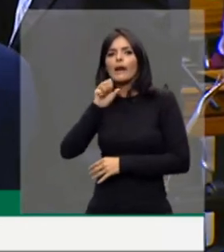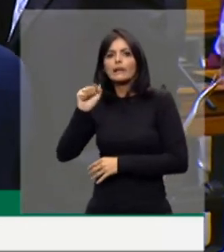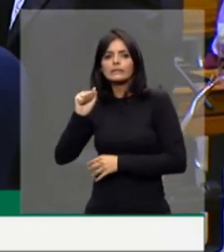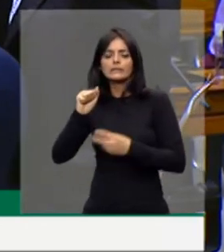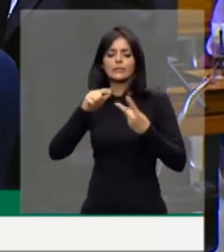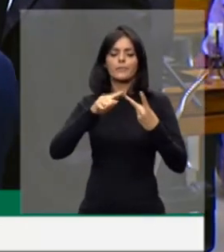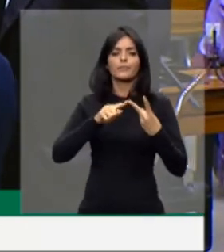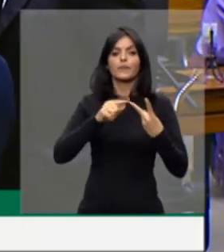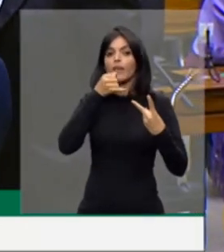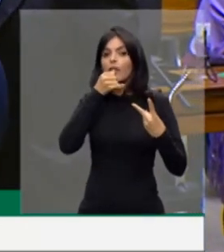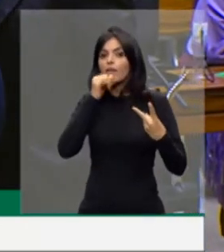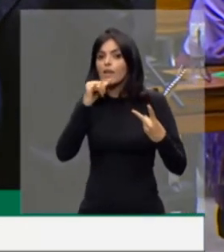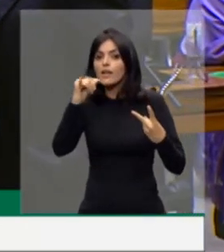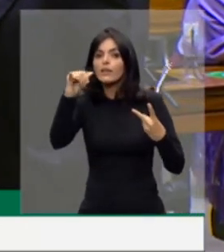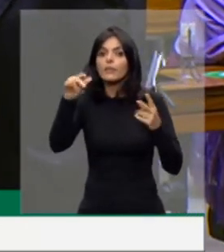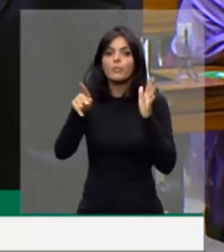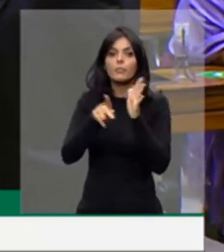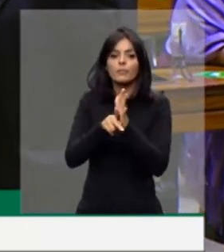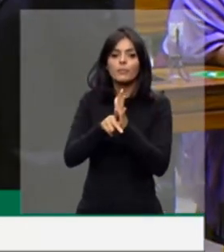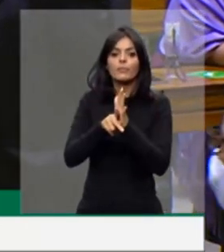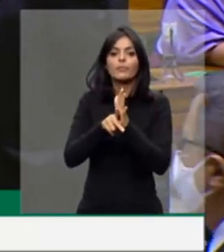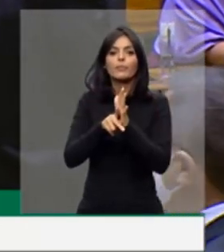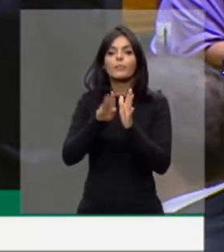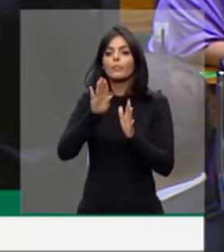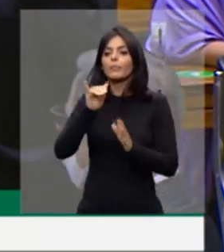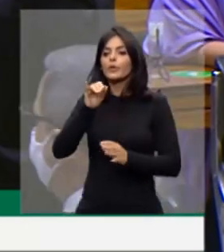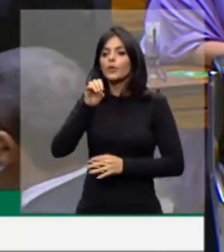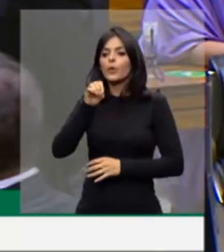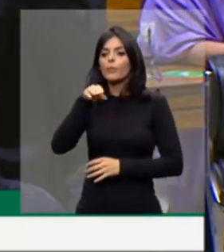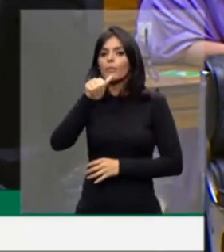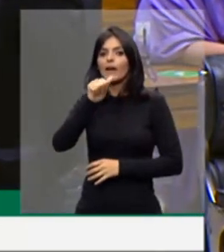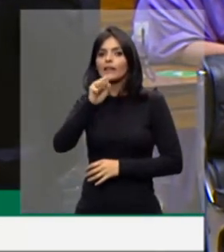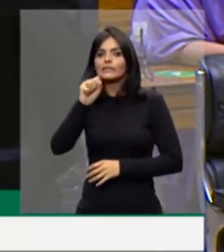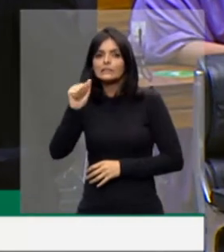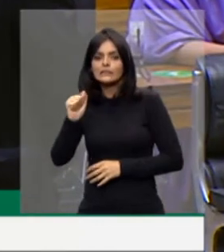TRANSIÇÃO ECOLÓGICA PRECISAMOS DE INCENTIVO A